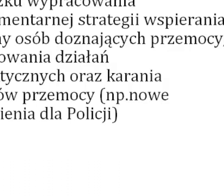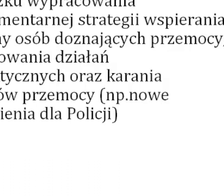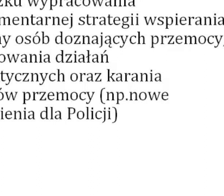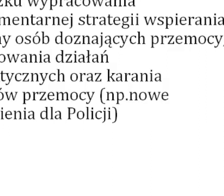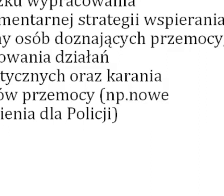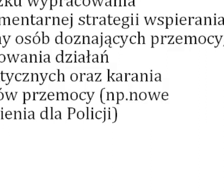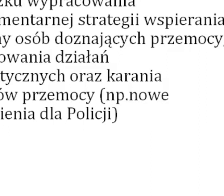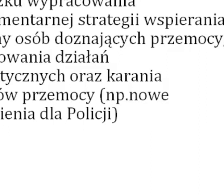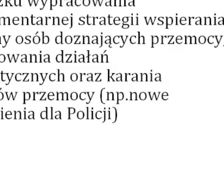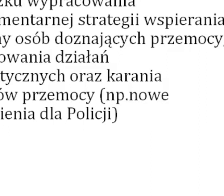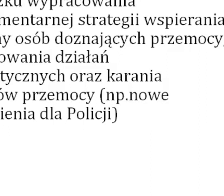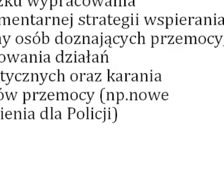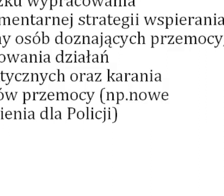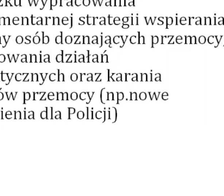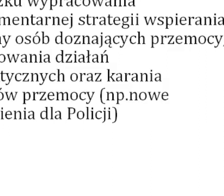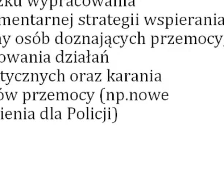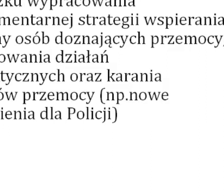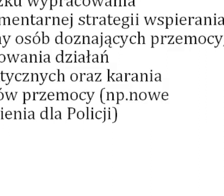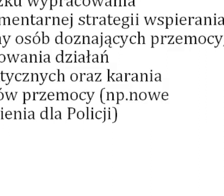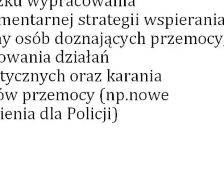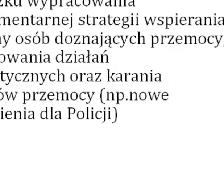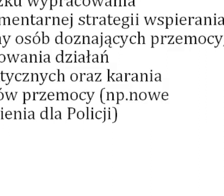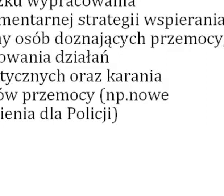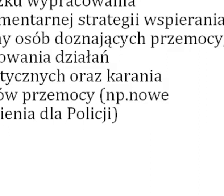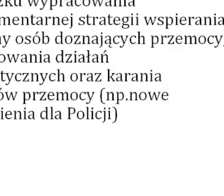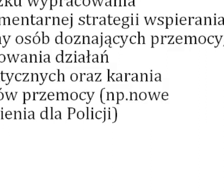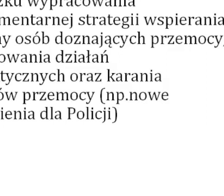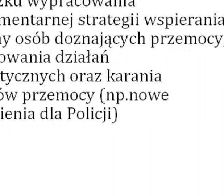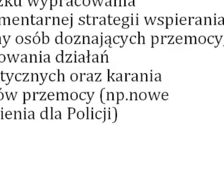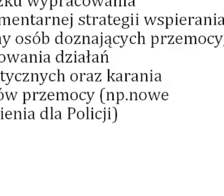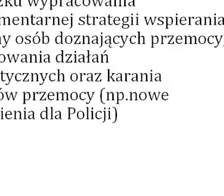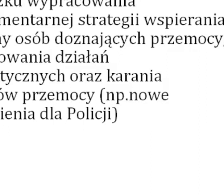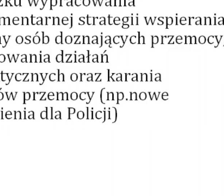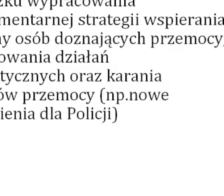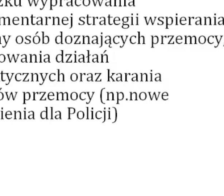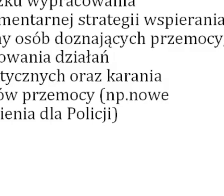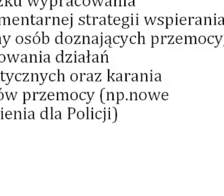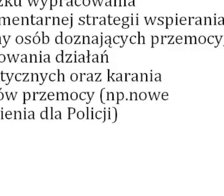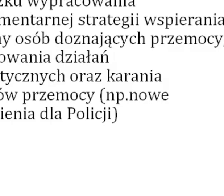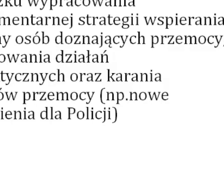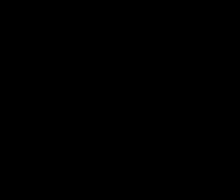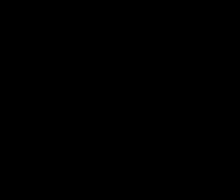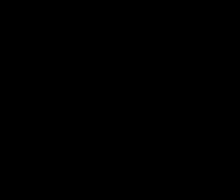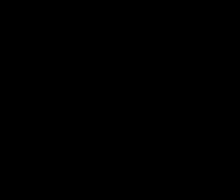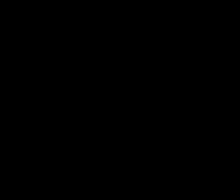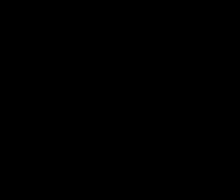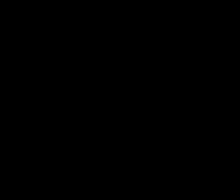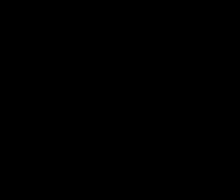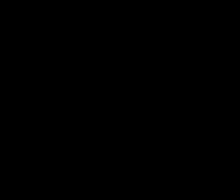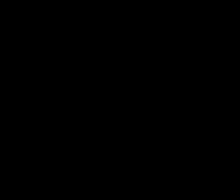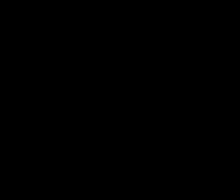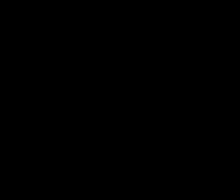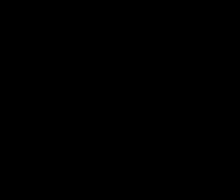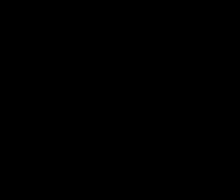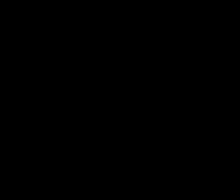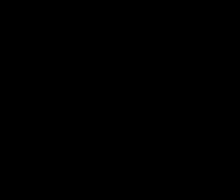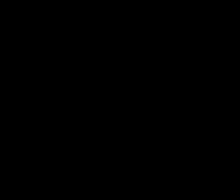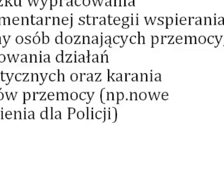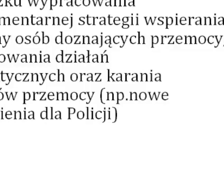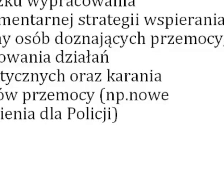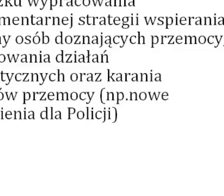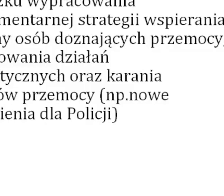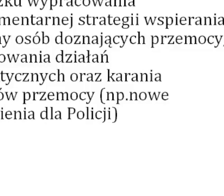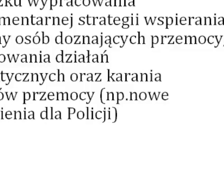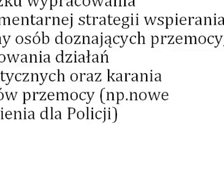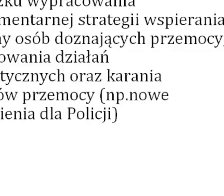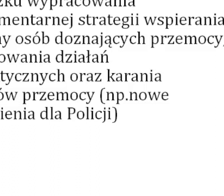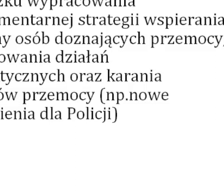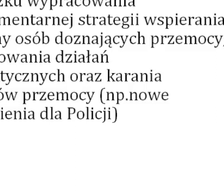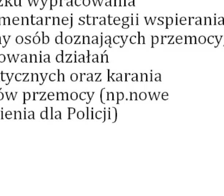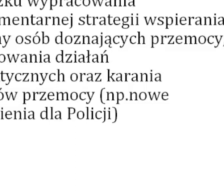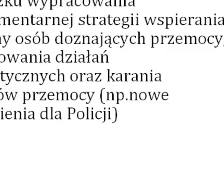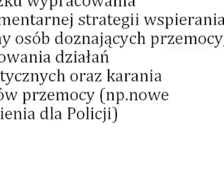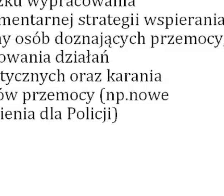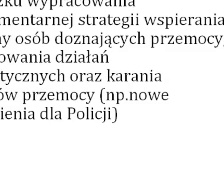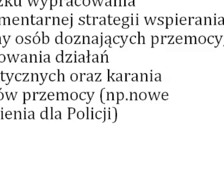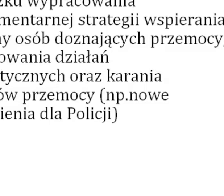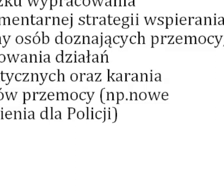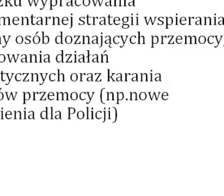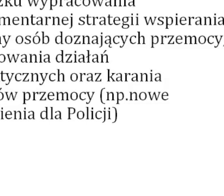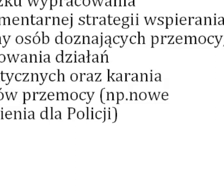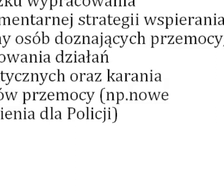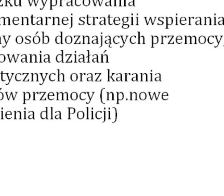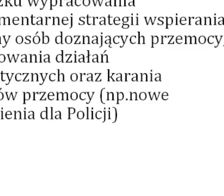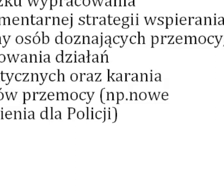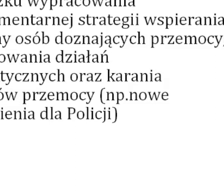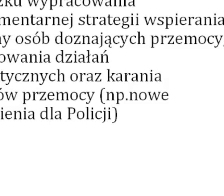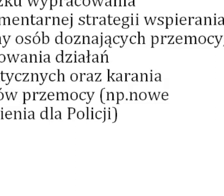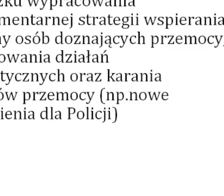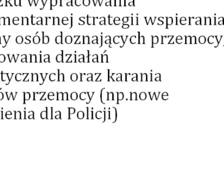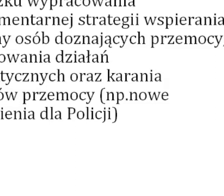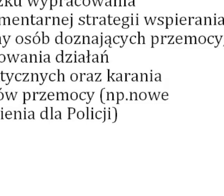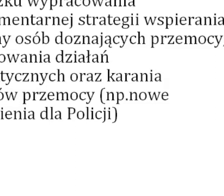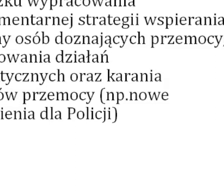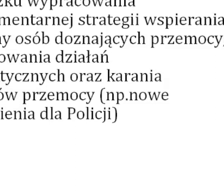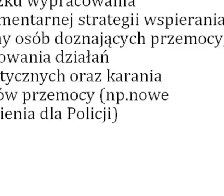Czy ktoś, kto interpretuje ten artykuł jako atak na religię, nie były usprawiedliwieniem dla jakiejkolwiek formy przemocy?